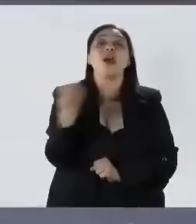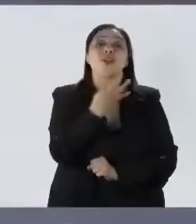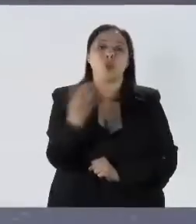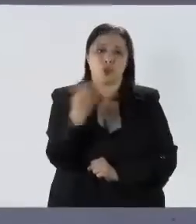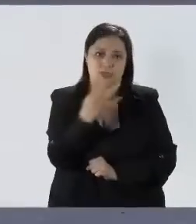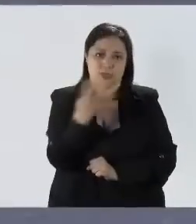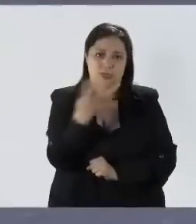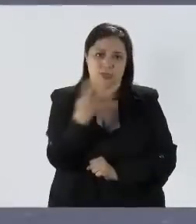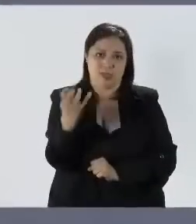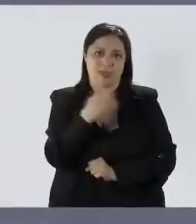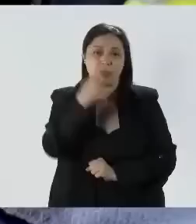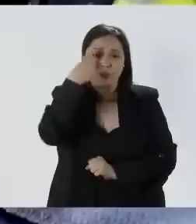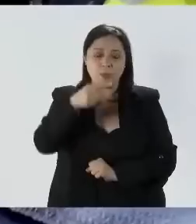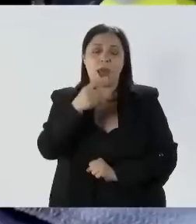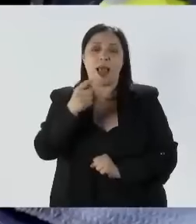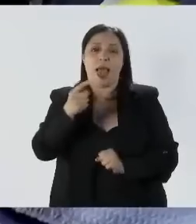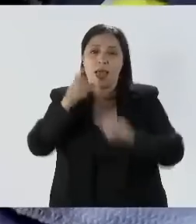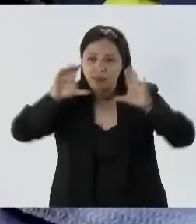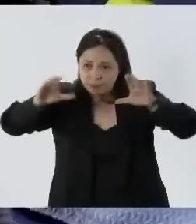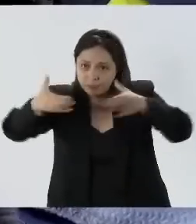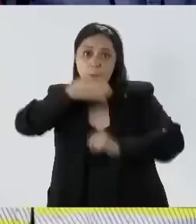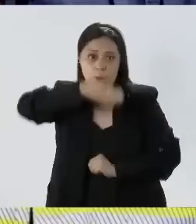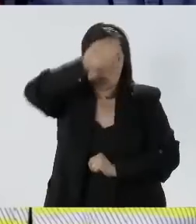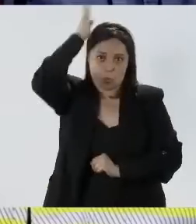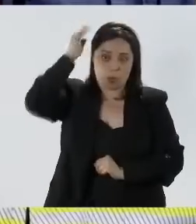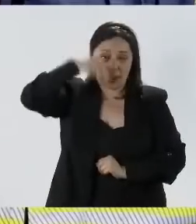los bomberos que vivan los bomberos de la Ciudad de